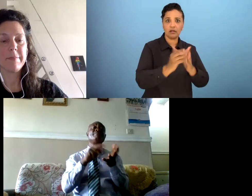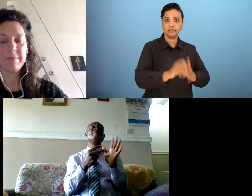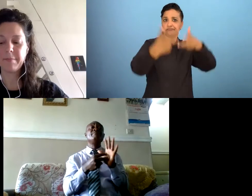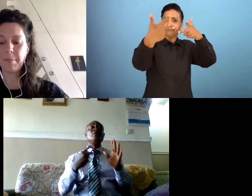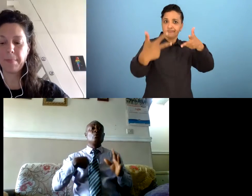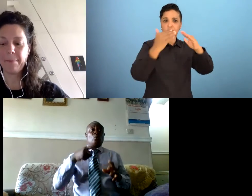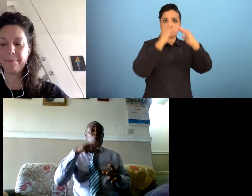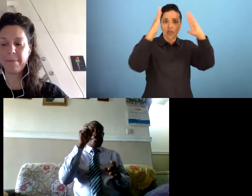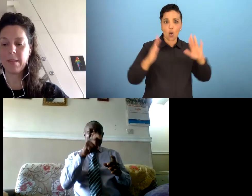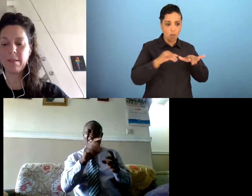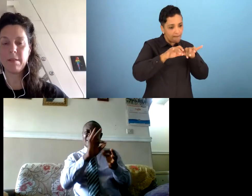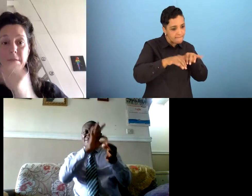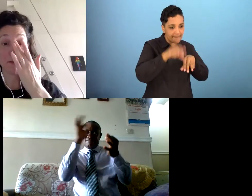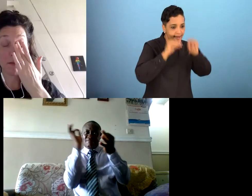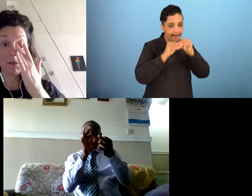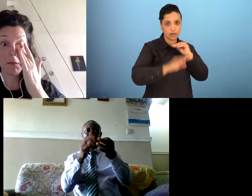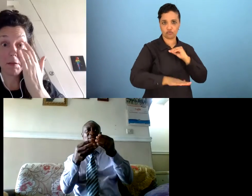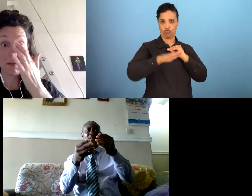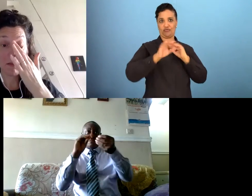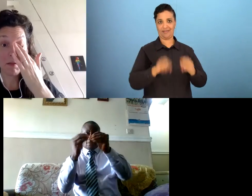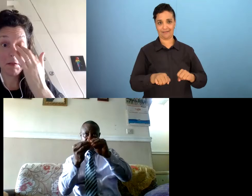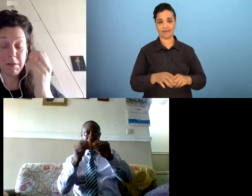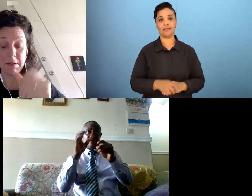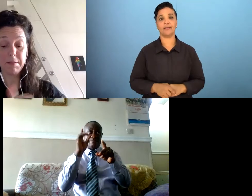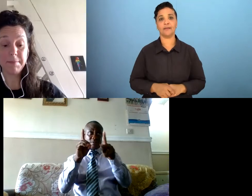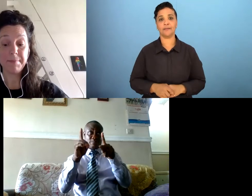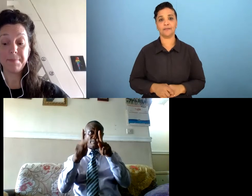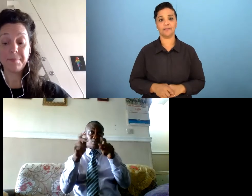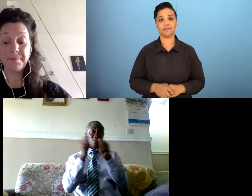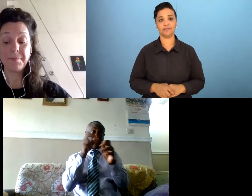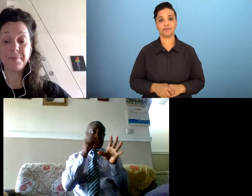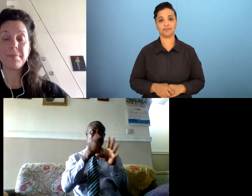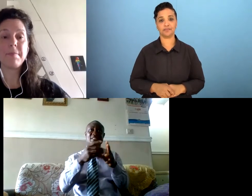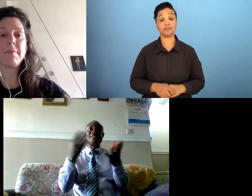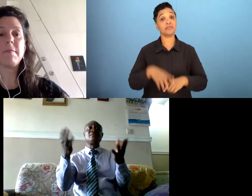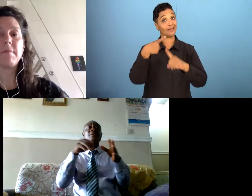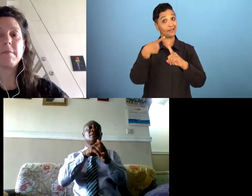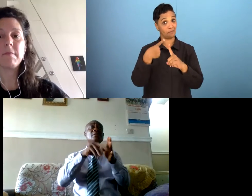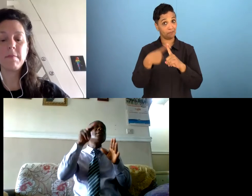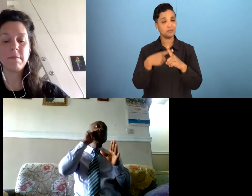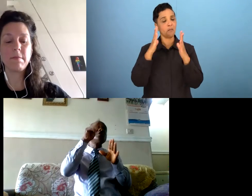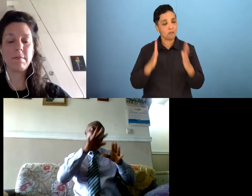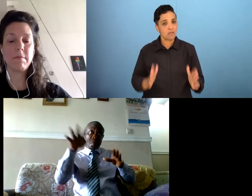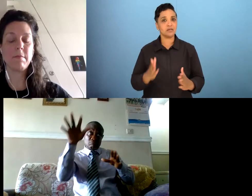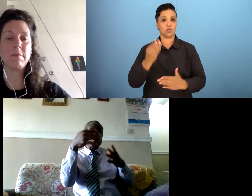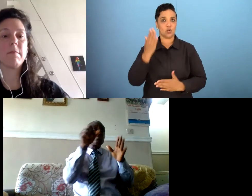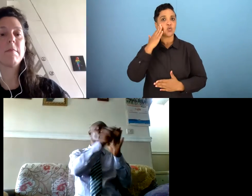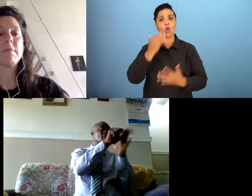el aprendizaje virtual durante los períodos de bloqueo.